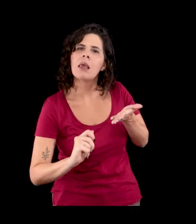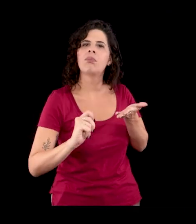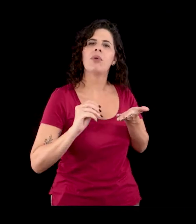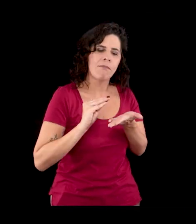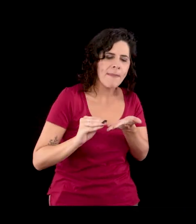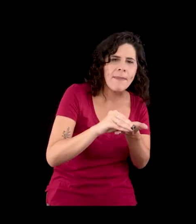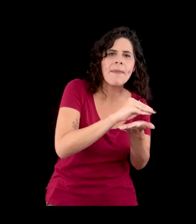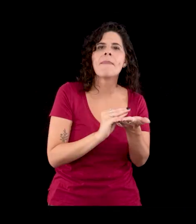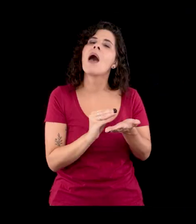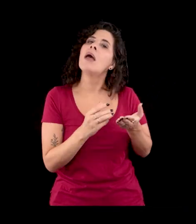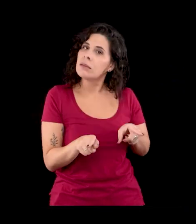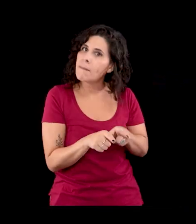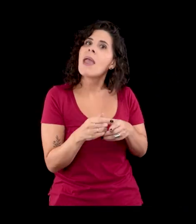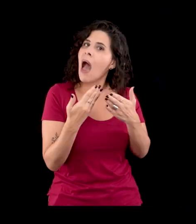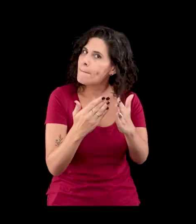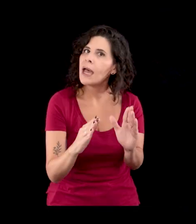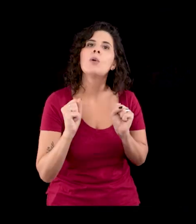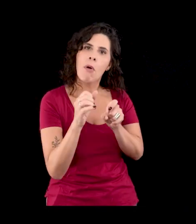e colocados à disposição de pesquisa.